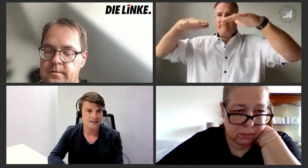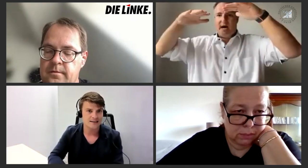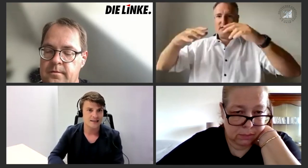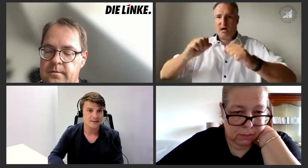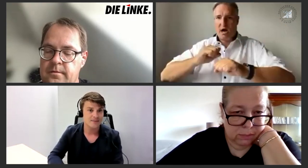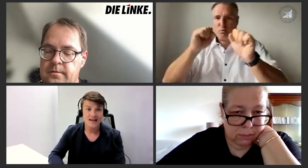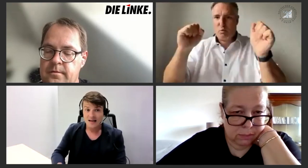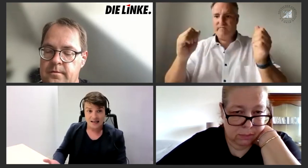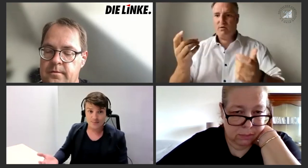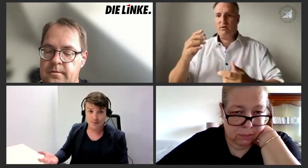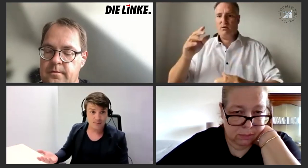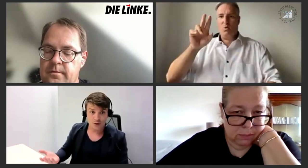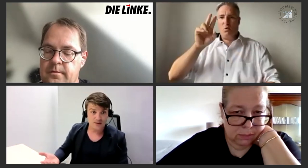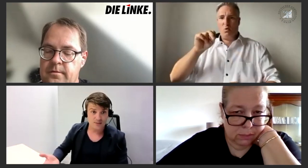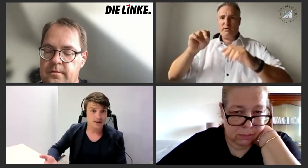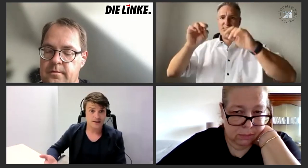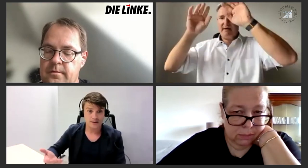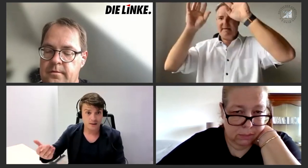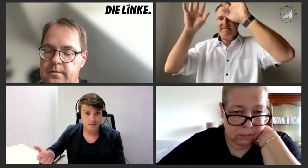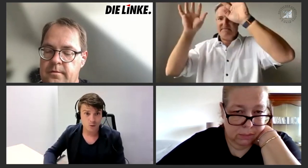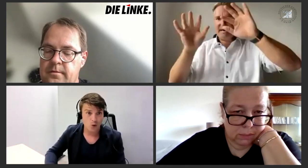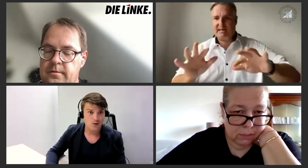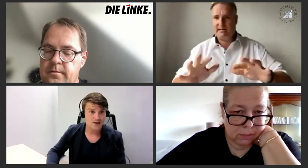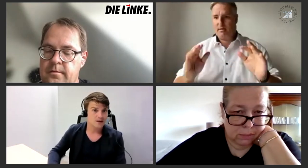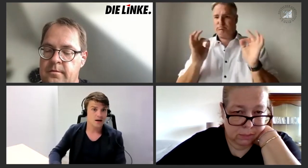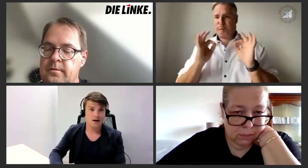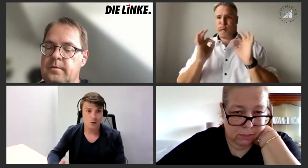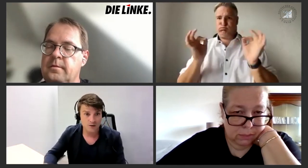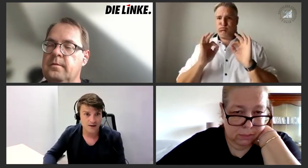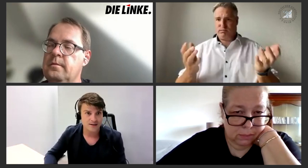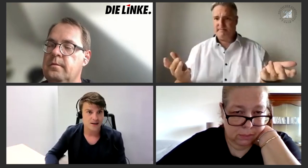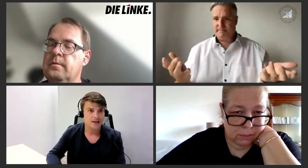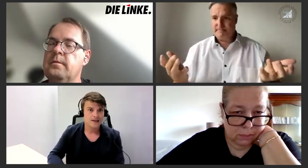öffentlicher Schutz ist einfach gerade nicht gegeben. Besonders im Bereich Hochwasser,